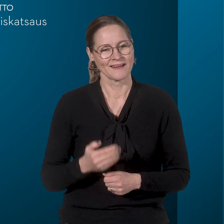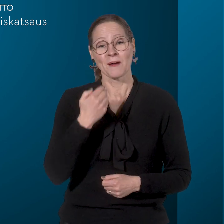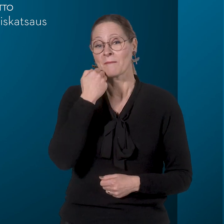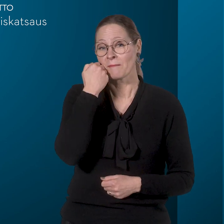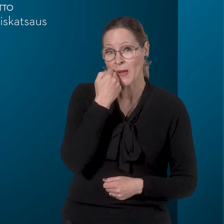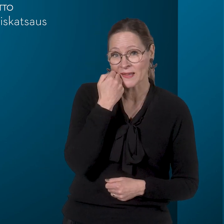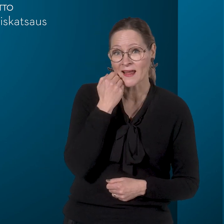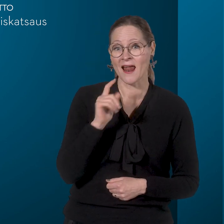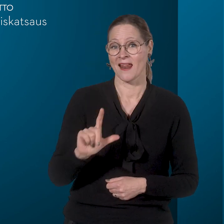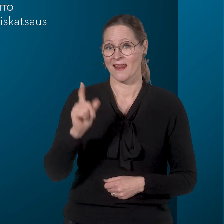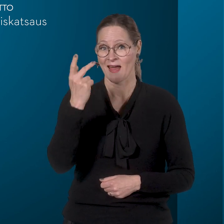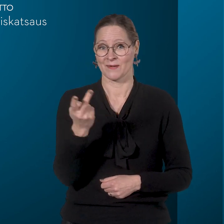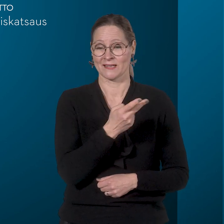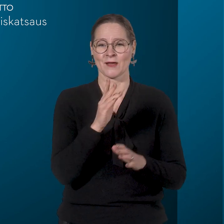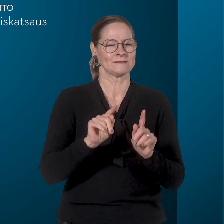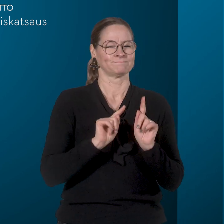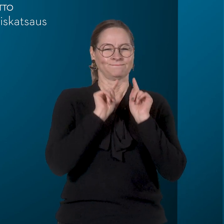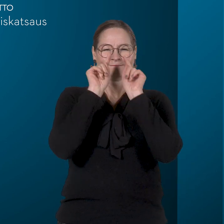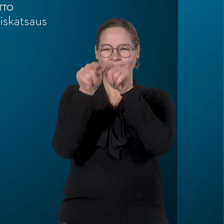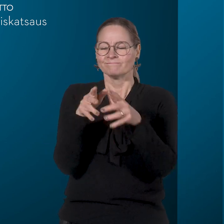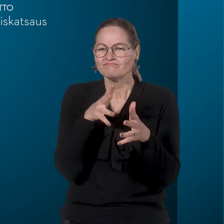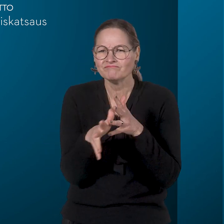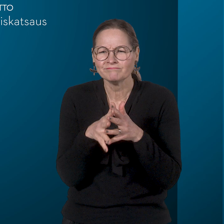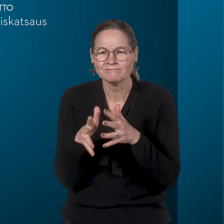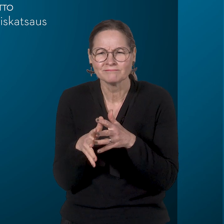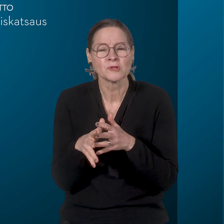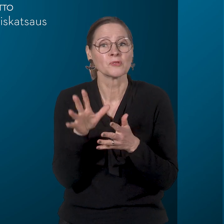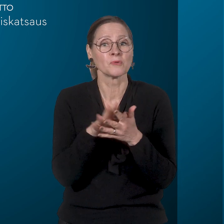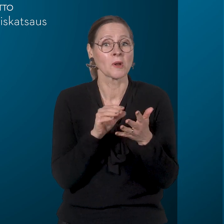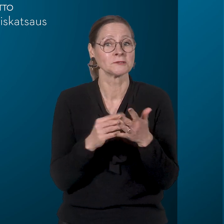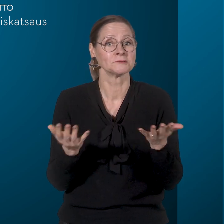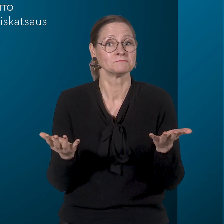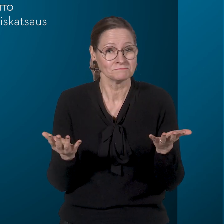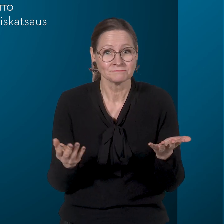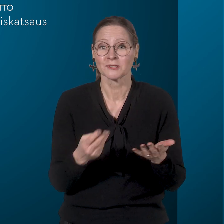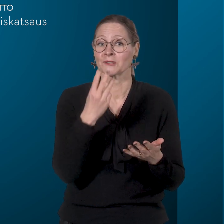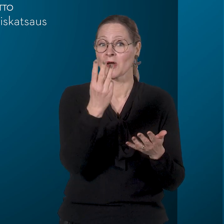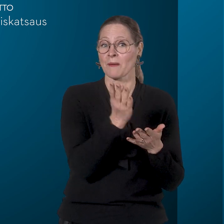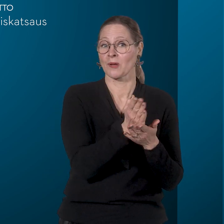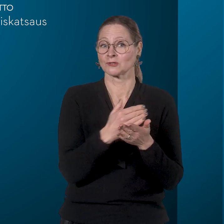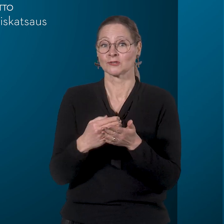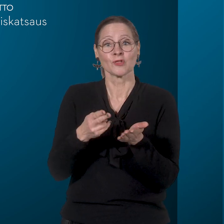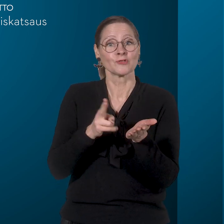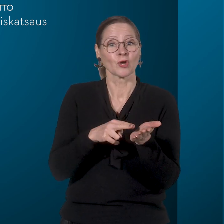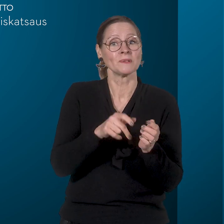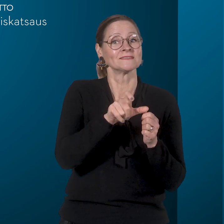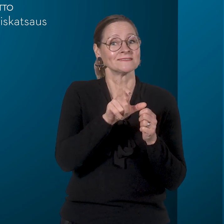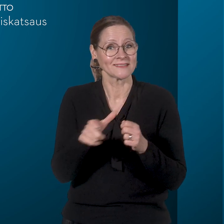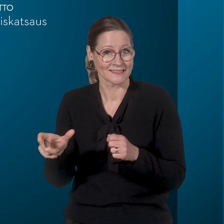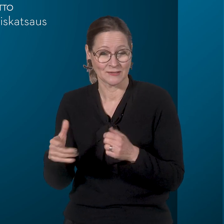Monika ja Laura lähtivät selvittämään asiaa, - ja tuloksena on kolmiosainen dokumenttisarja, -